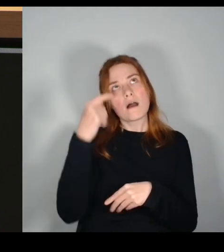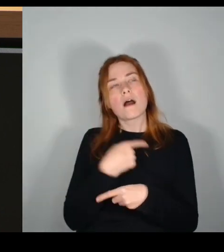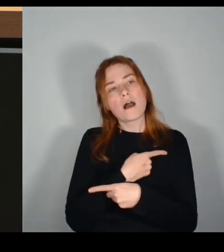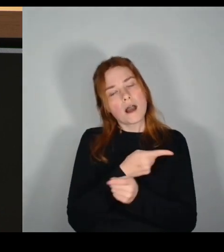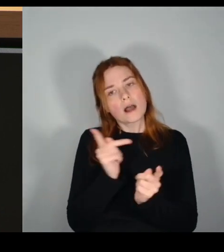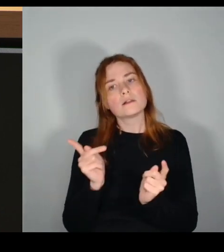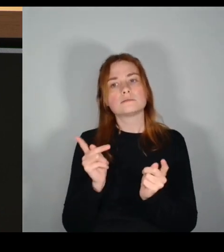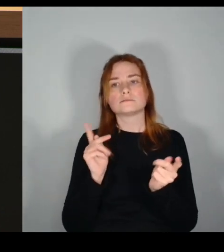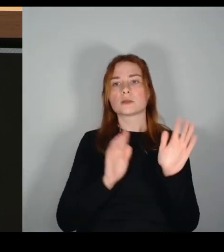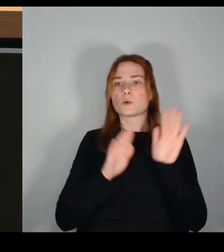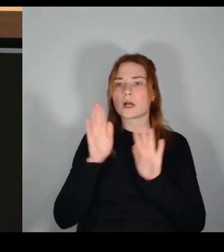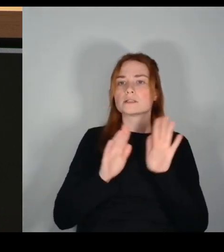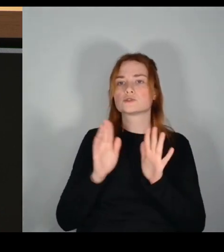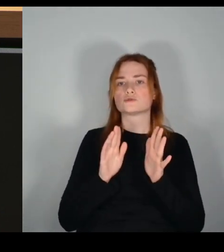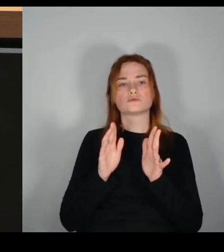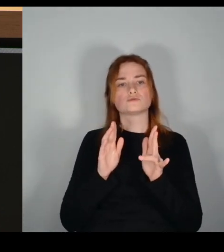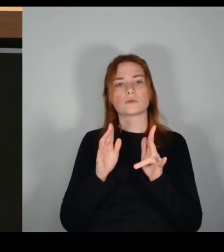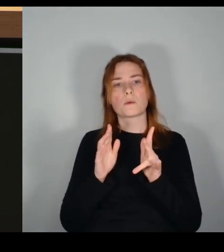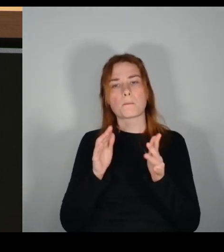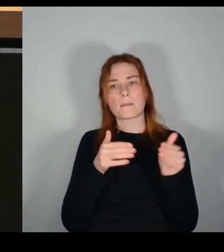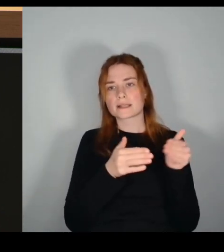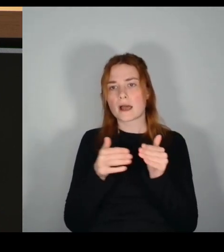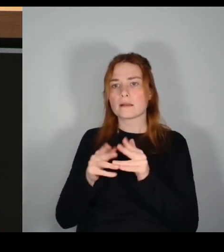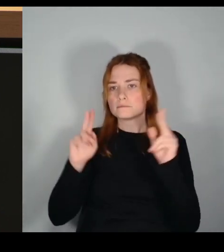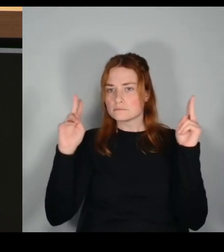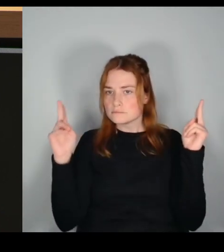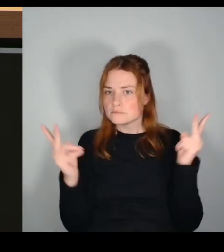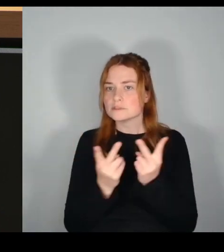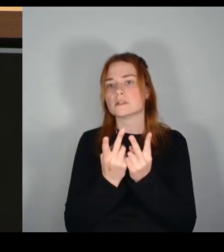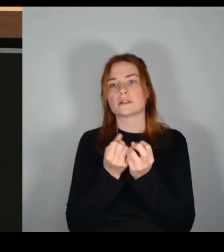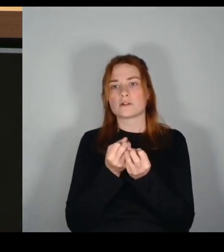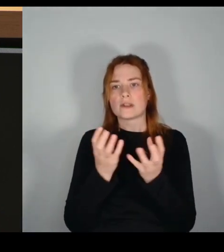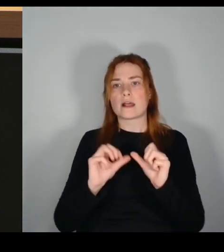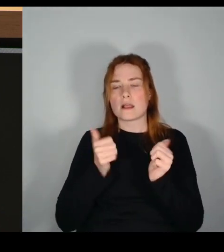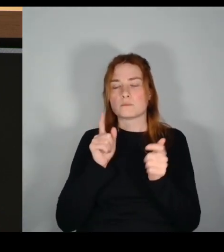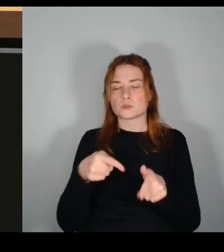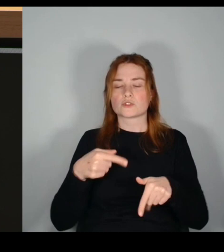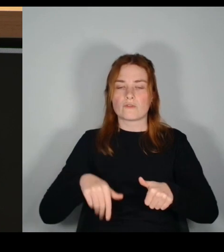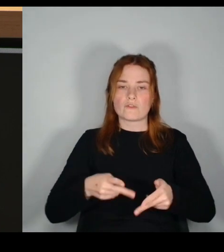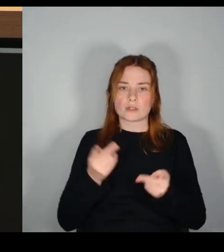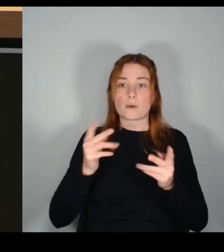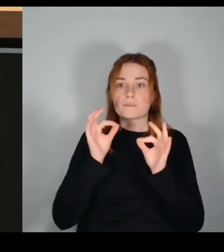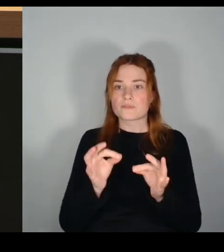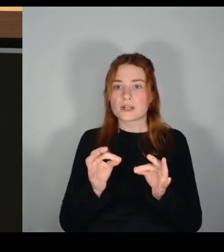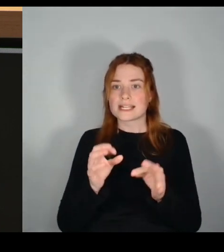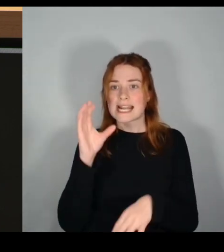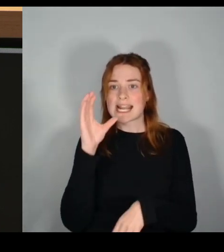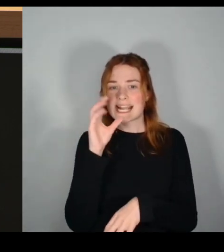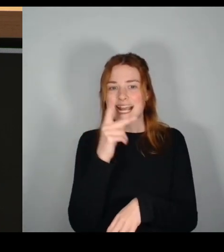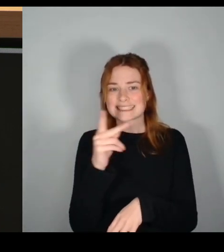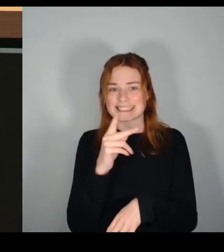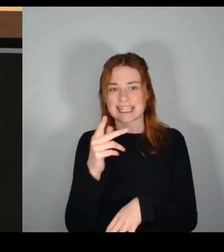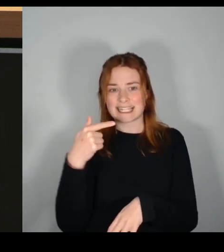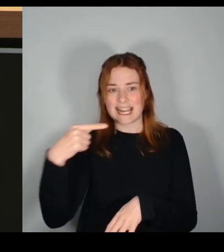Bis ich dann über den verächtlichen Tweet von Christian Graef vom 16. März gestolpert bin Ich zitiere. Vollkommen absurd. Wir haben unstrittig